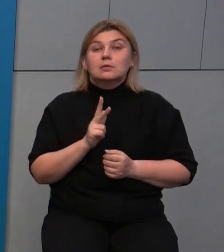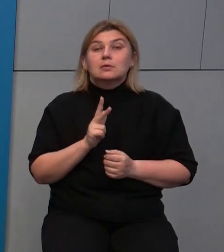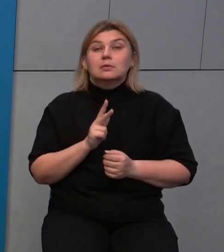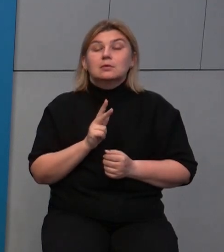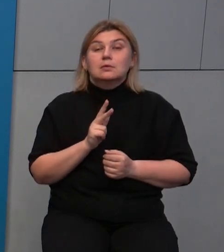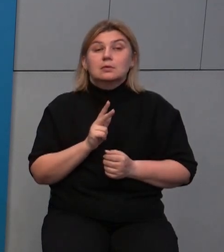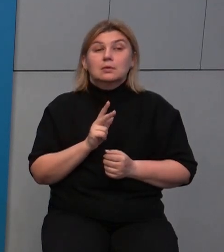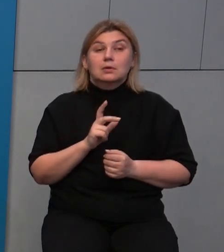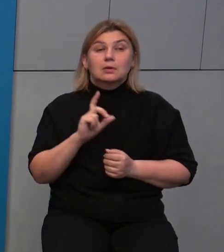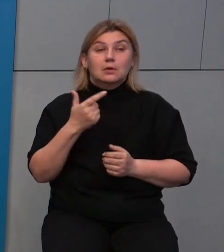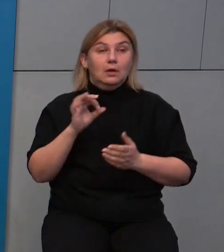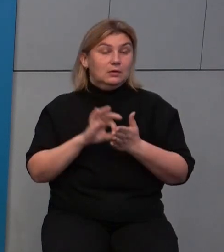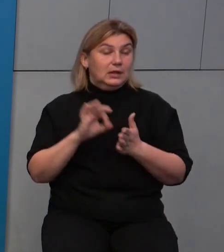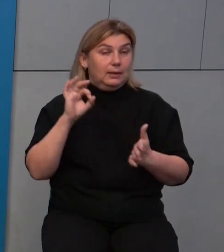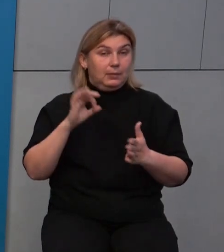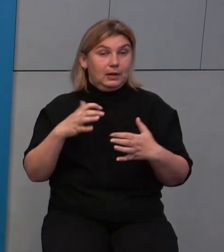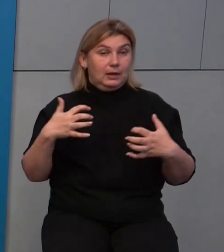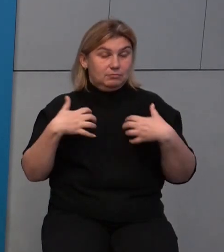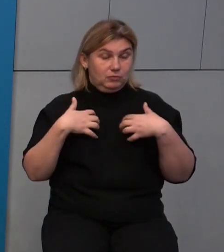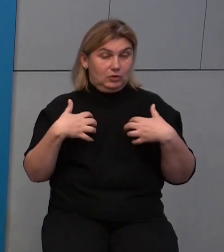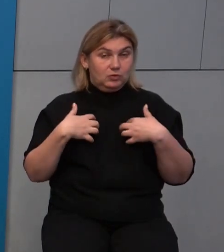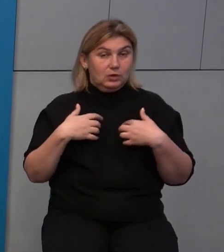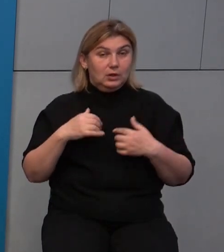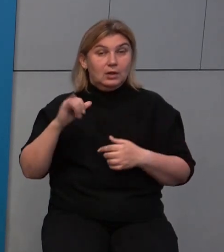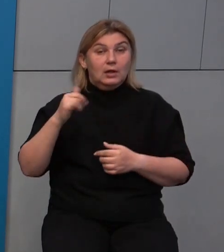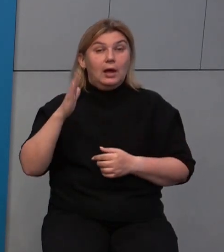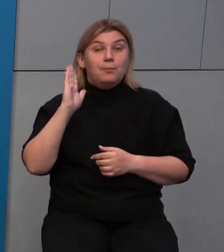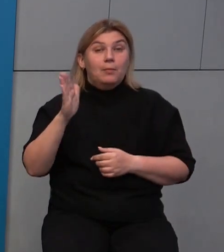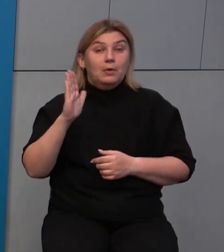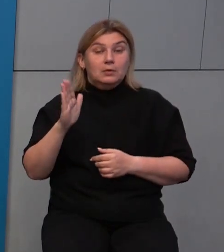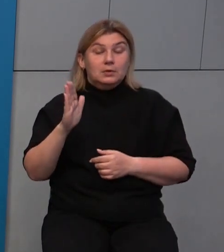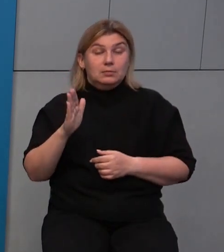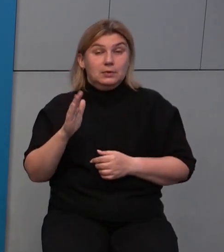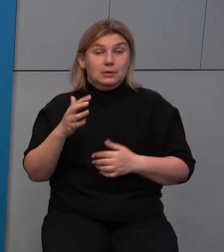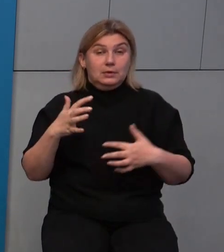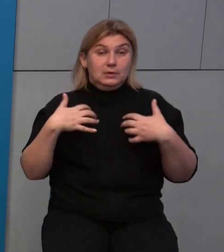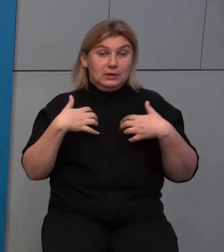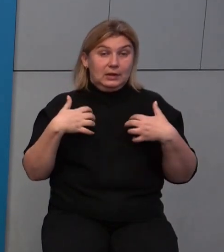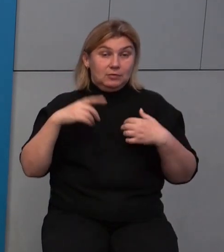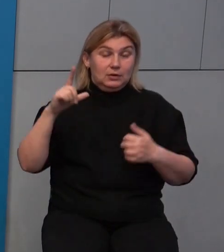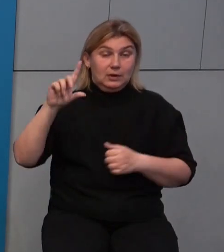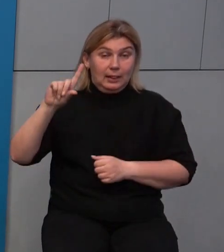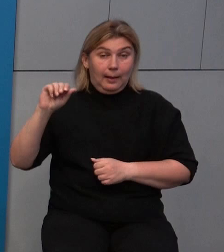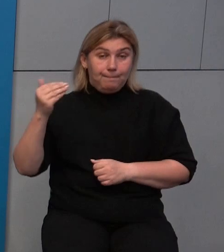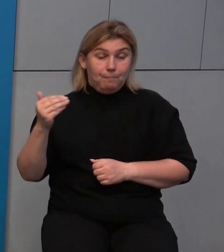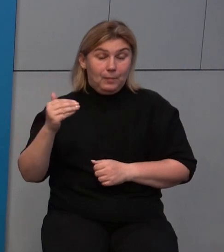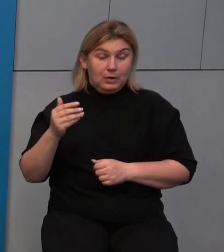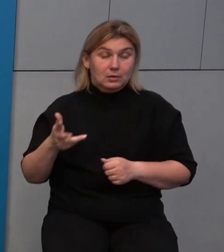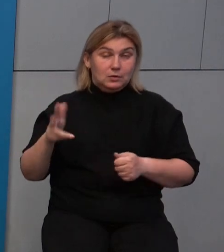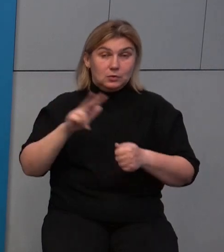co zapewniło im przeżycie i jak to później wpłynęło na życie Lema, który rzeczywiście był znany z,